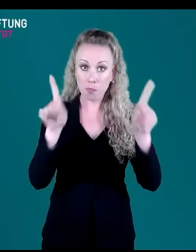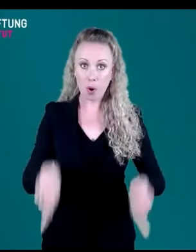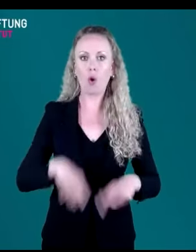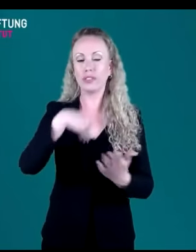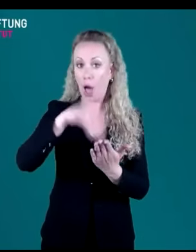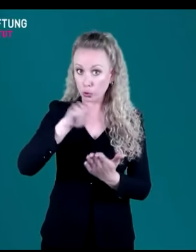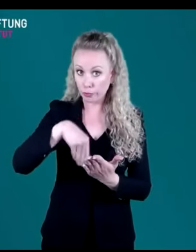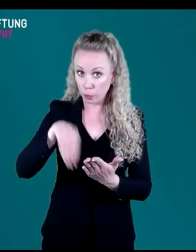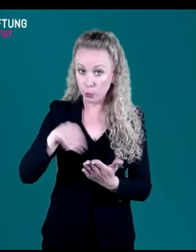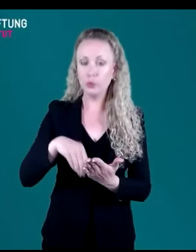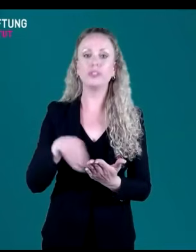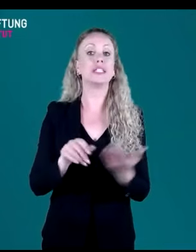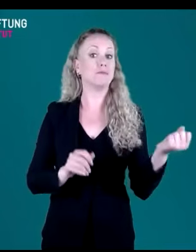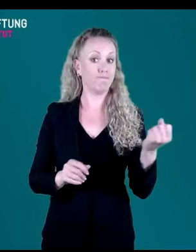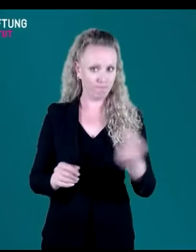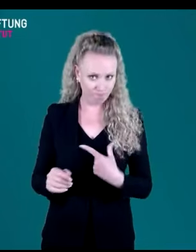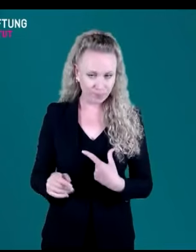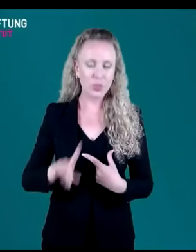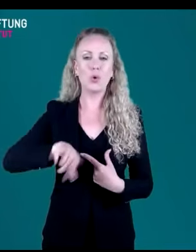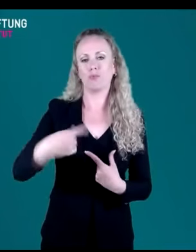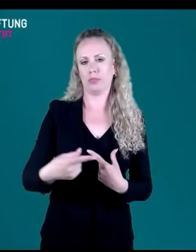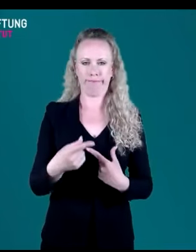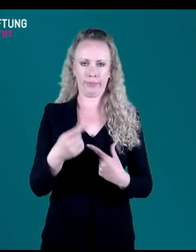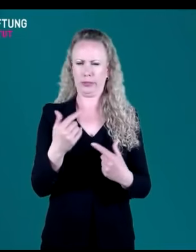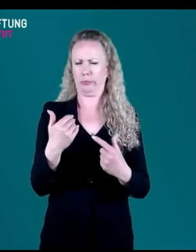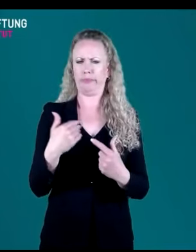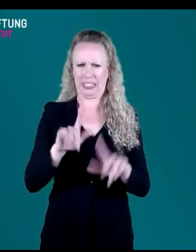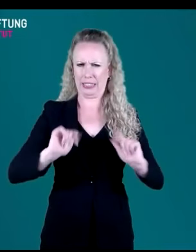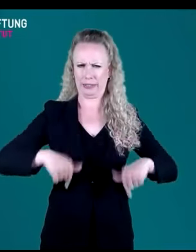per E-Mail um die Beantwortung der anonymen Umfrage zu bitten.